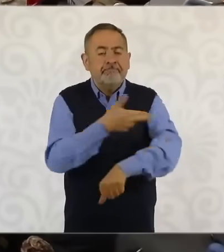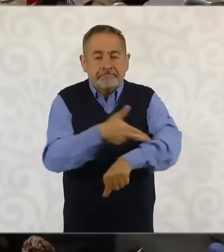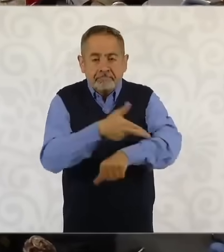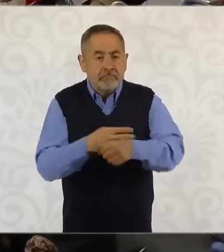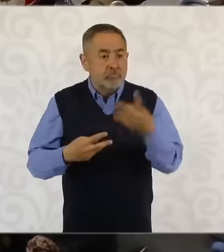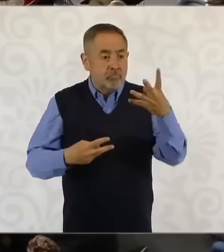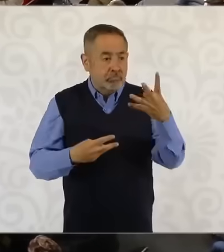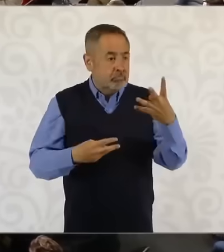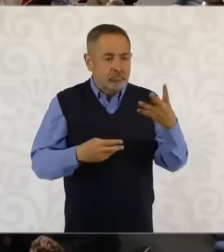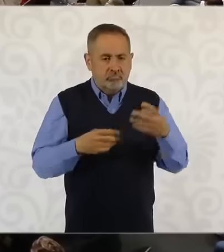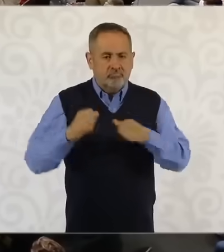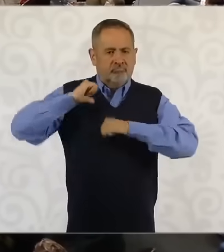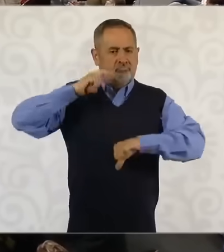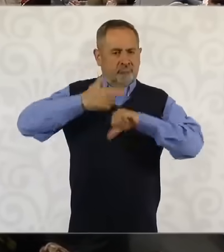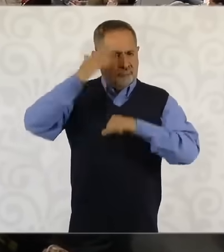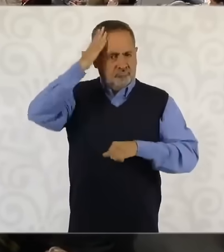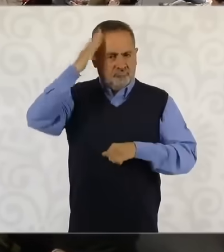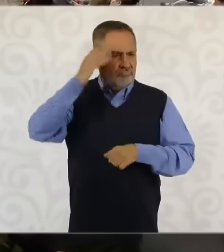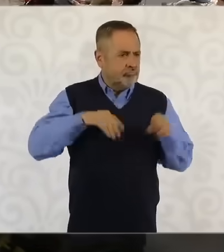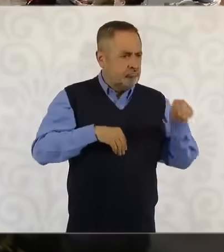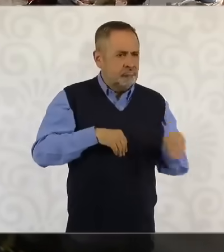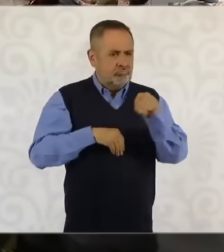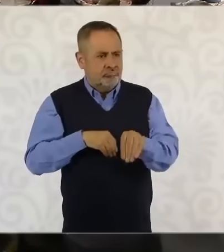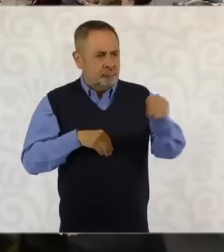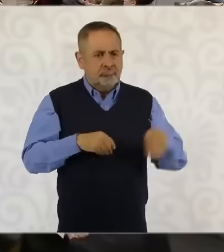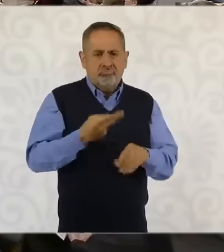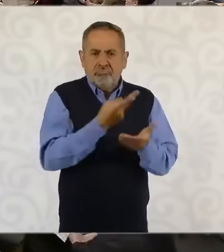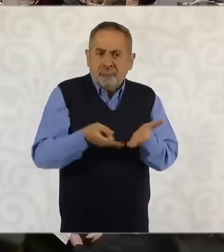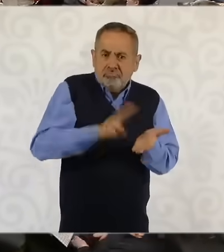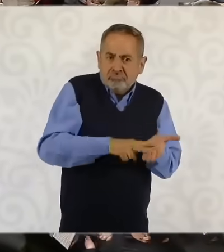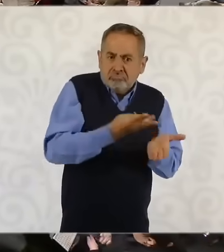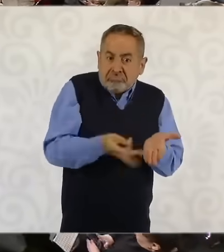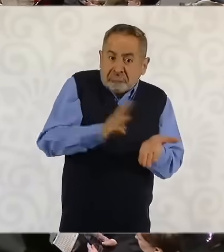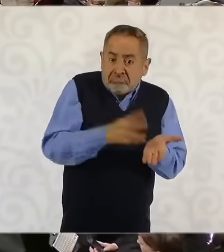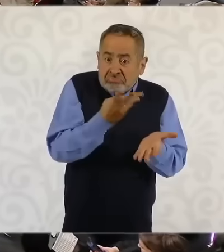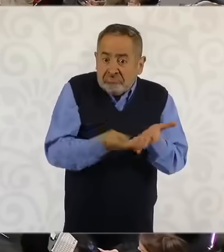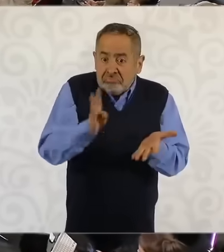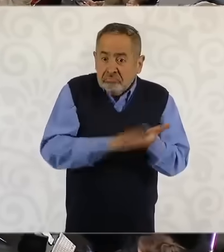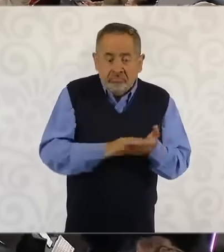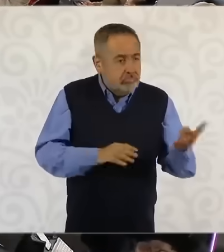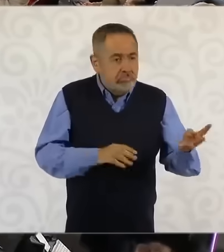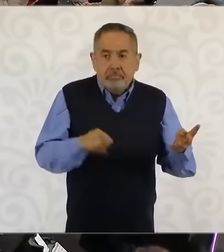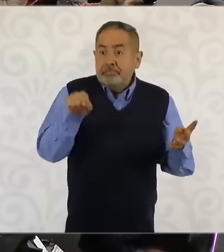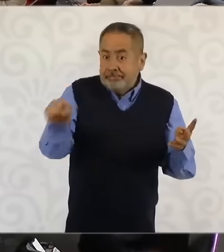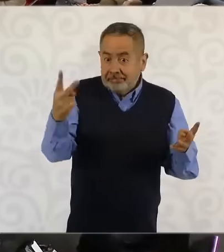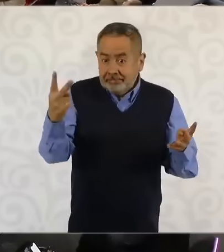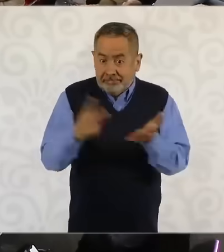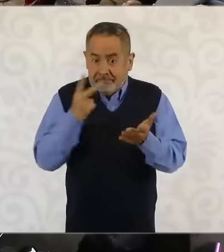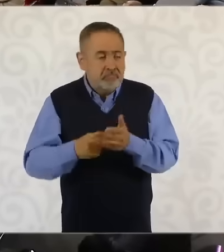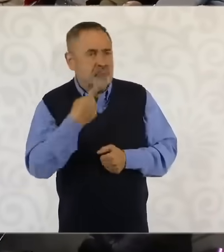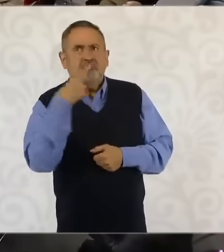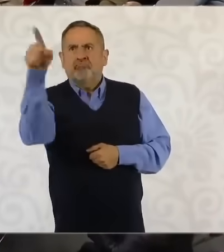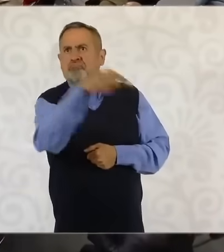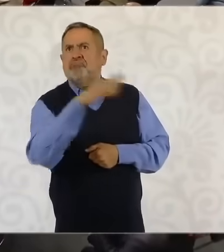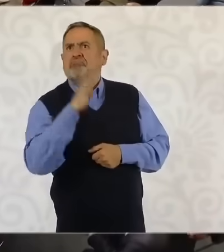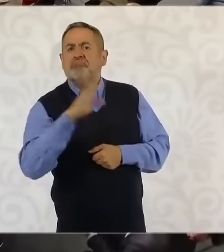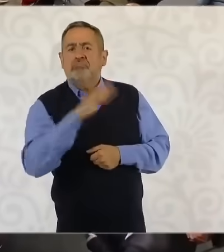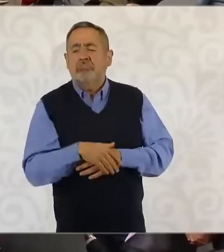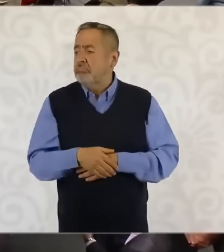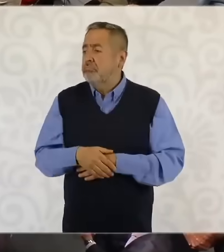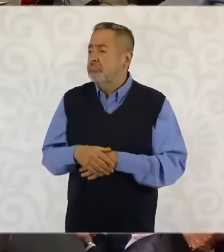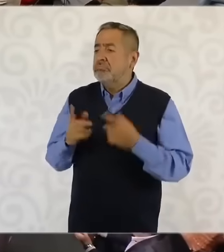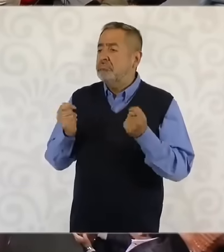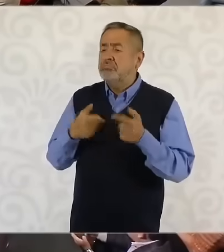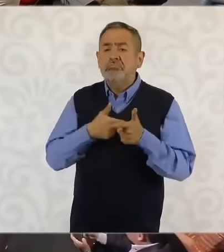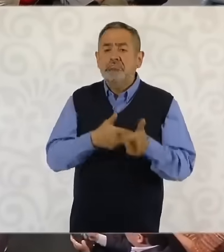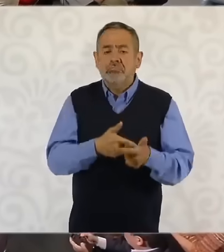casi simultáneamente eh y en el y dos de ellos fue impugnada en dos de ellos eh primero eh presidenta